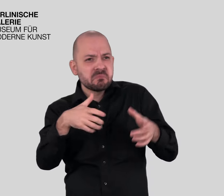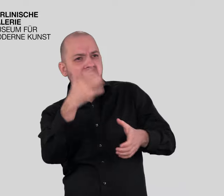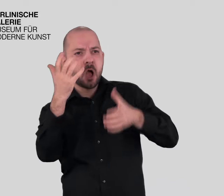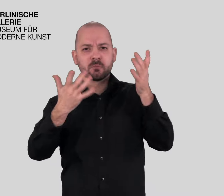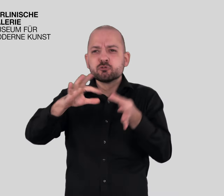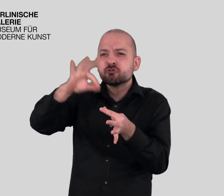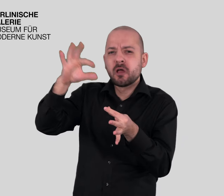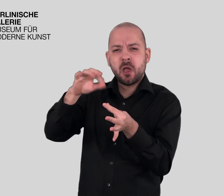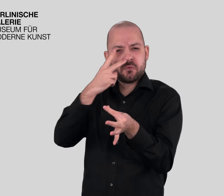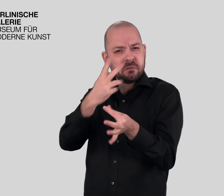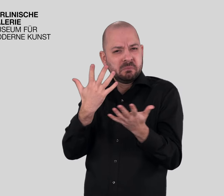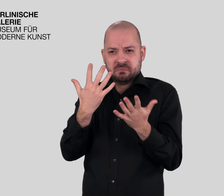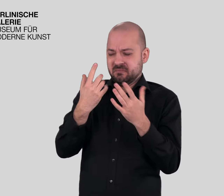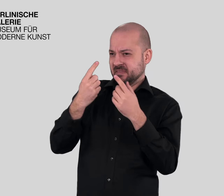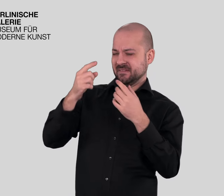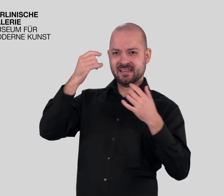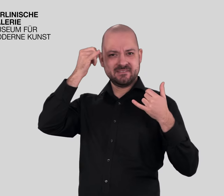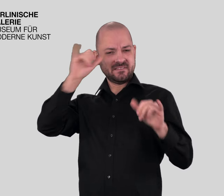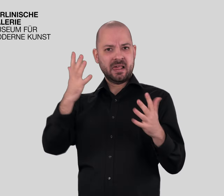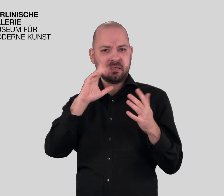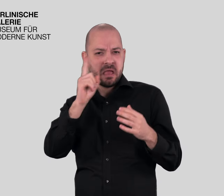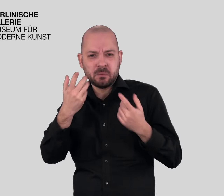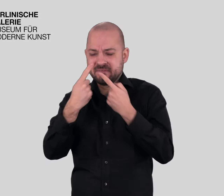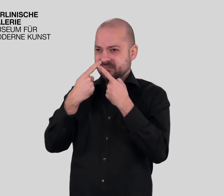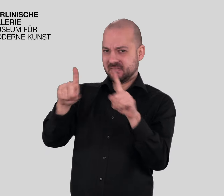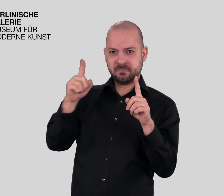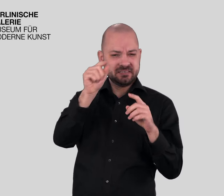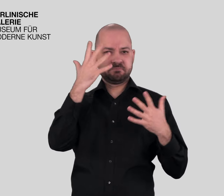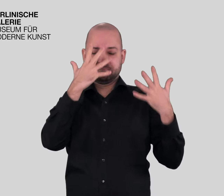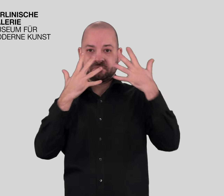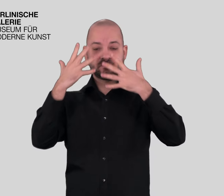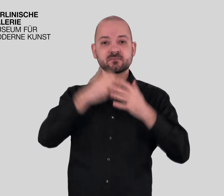Bäume und Sträucher wirken wild und fremd.